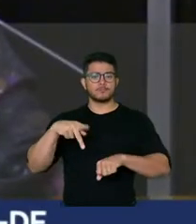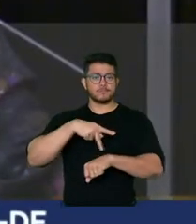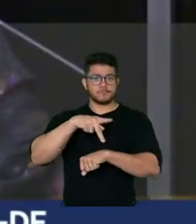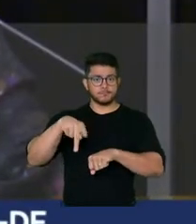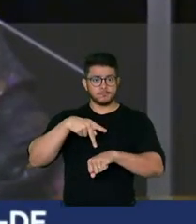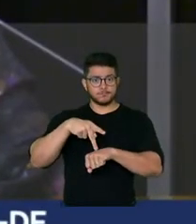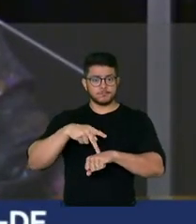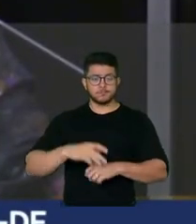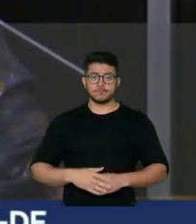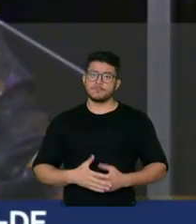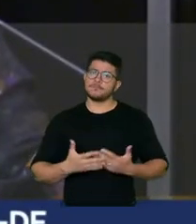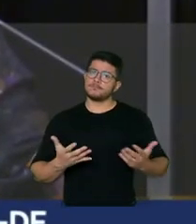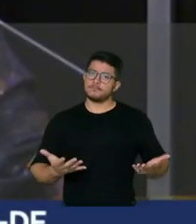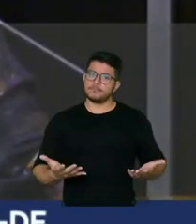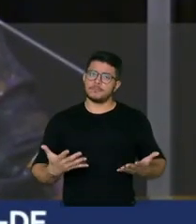FAZER OS RECORTES DE UMA NAÇÃO E O POVO SE FAZER